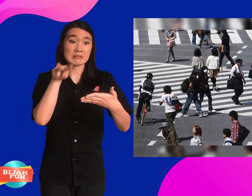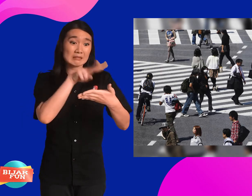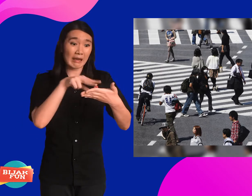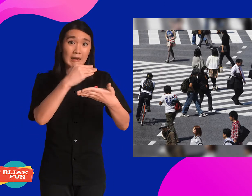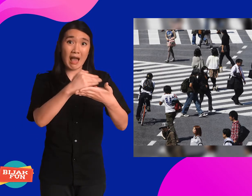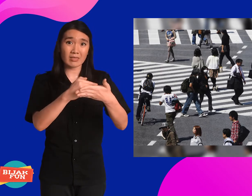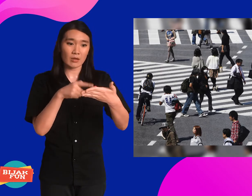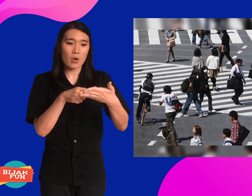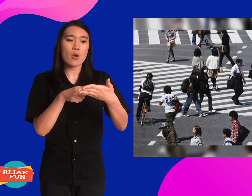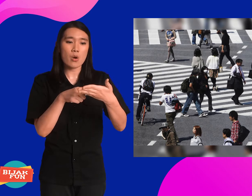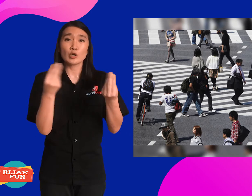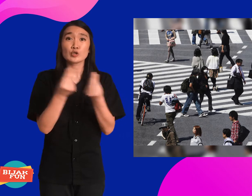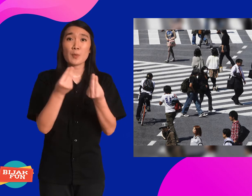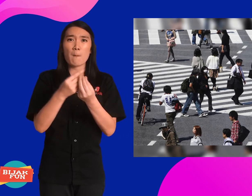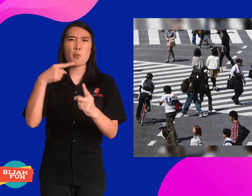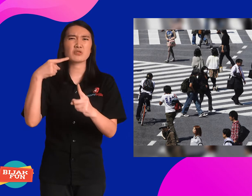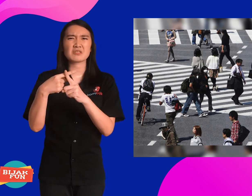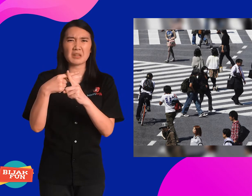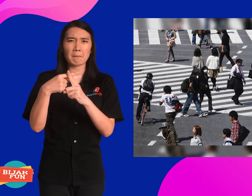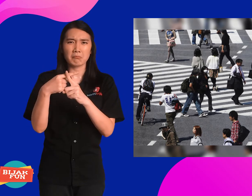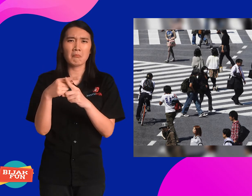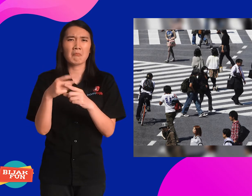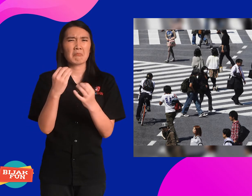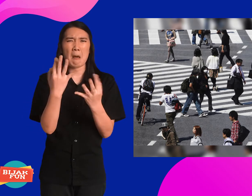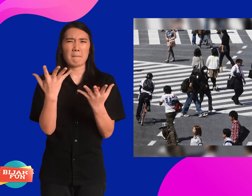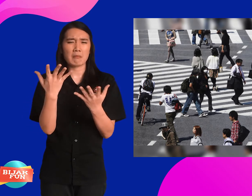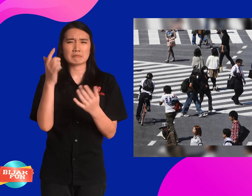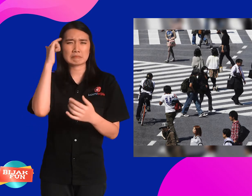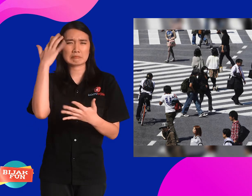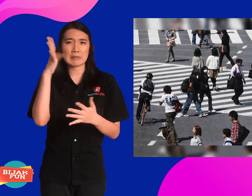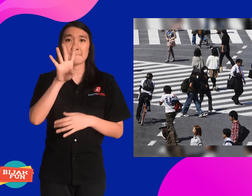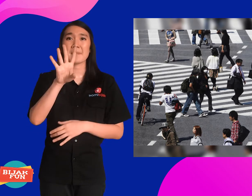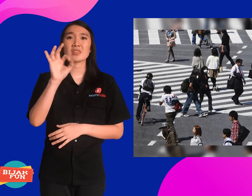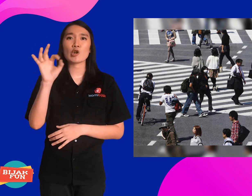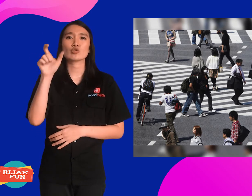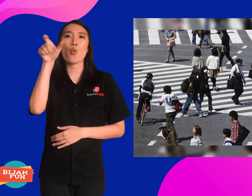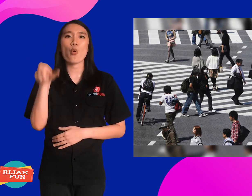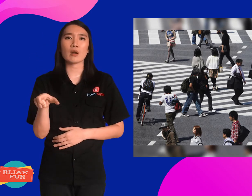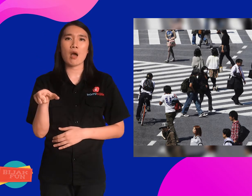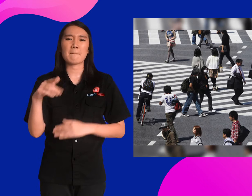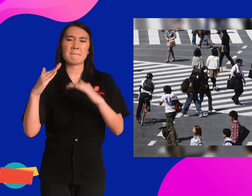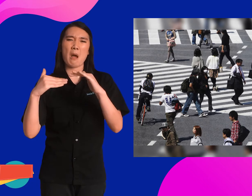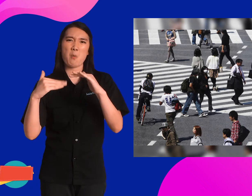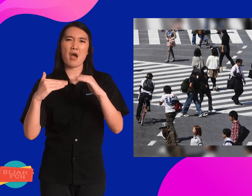Menurut data, jumlah positif di negara tersebut sekitar kurang dari 400 orang.